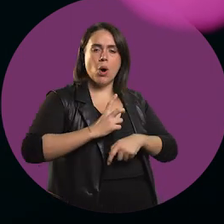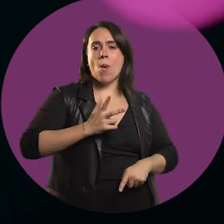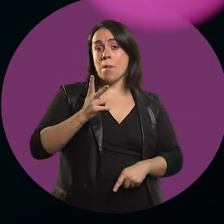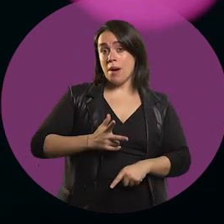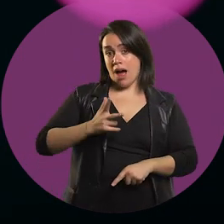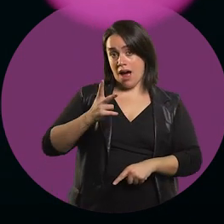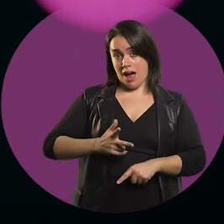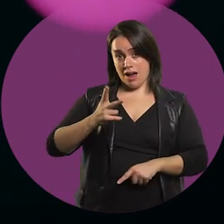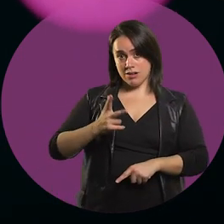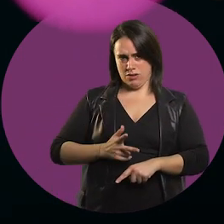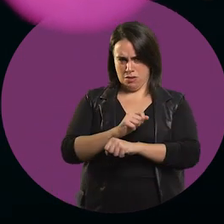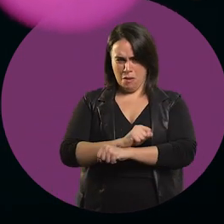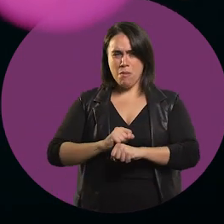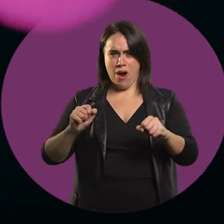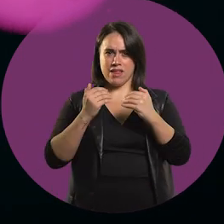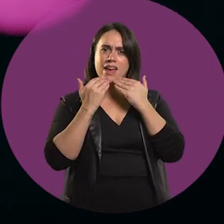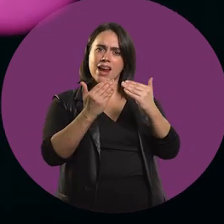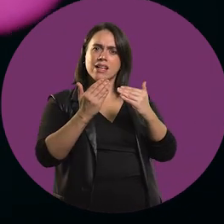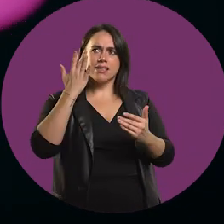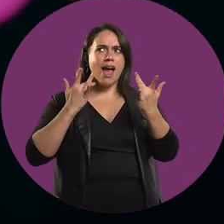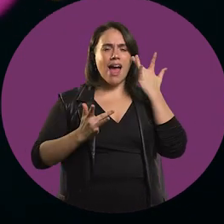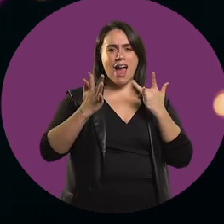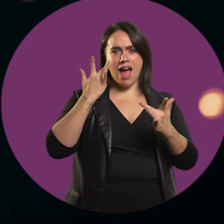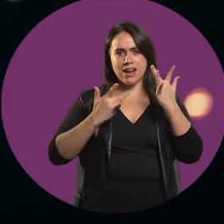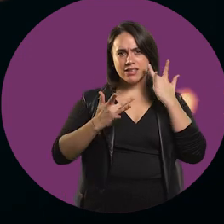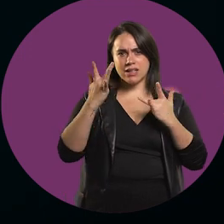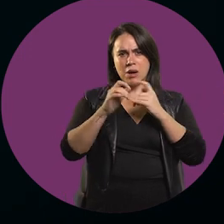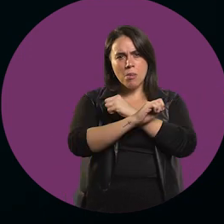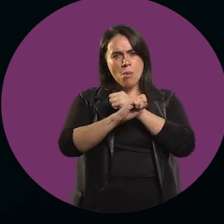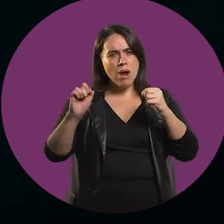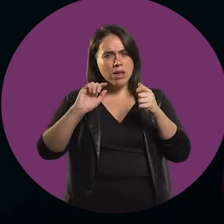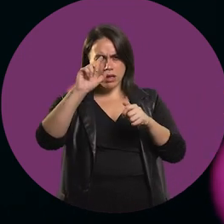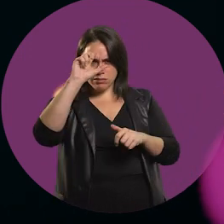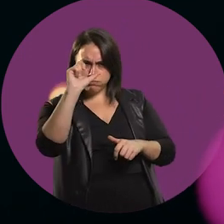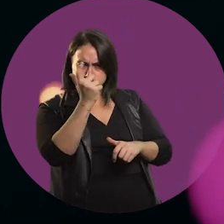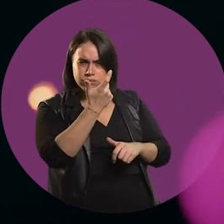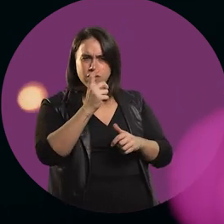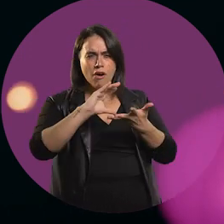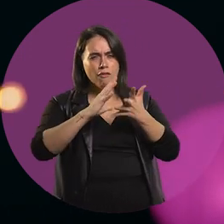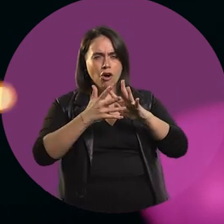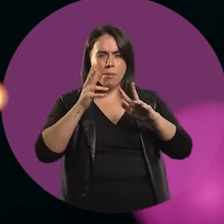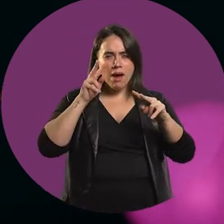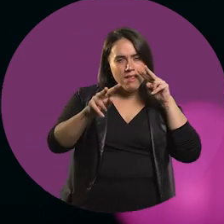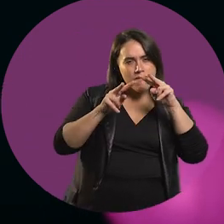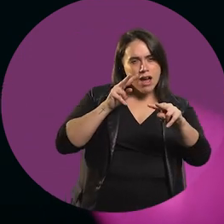como algo que nos puede ayudar a ver las cosas de una manera distinta,